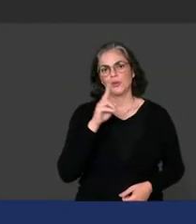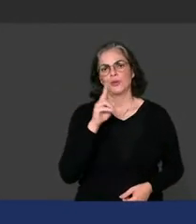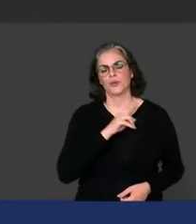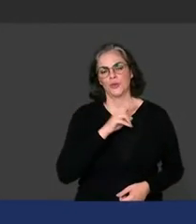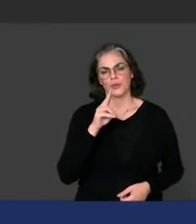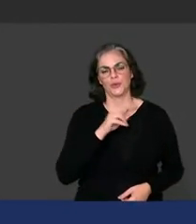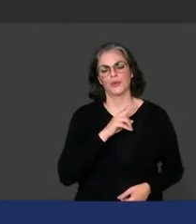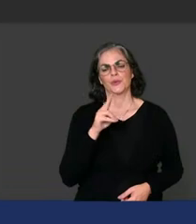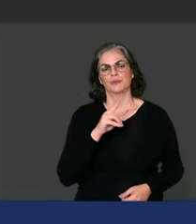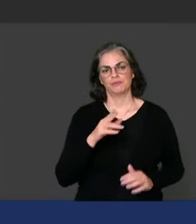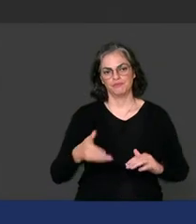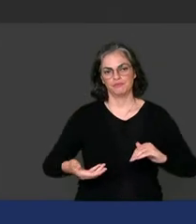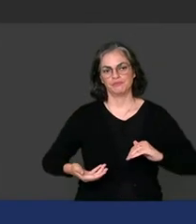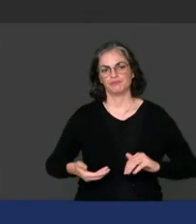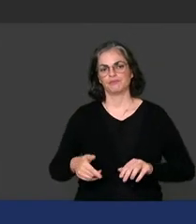CONGRESSO, QUE A PRESIDÊNCIA DA REPÚBLICA POSSA ATENDER A